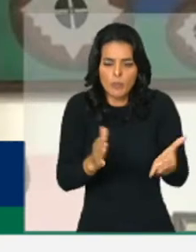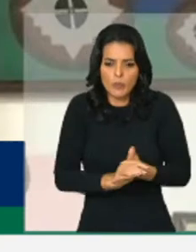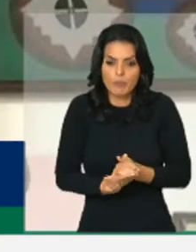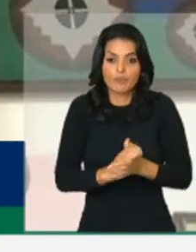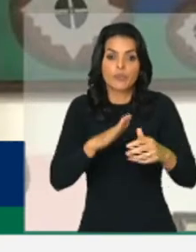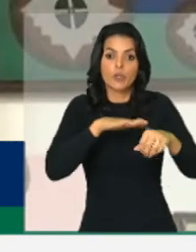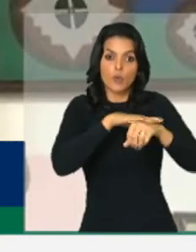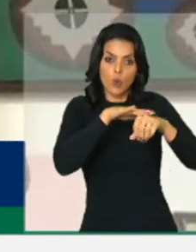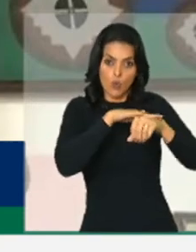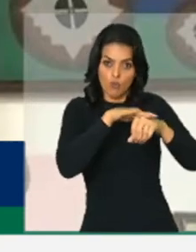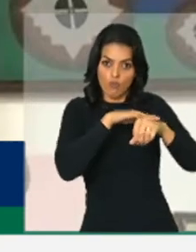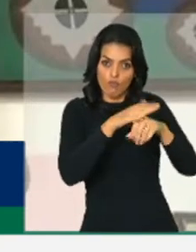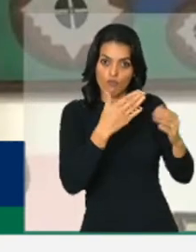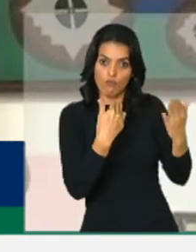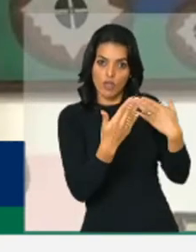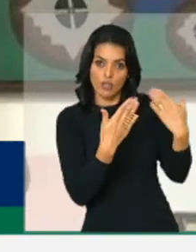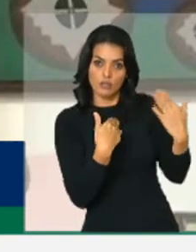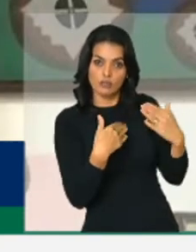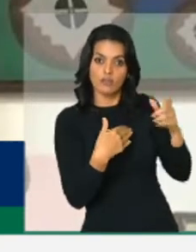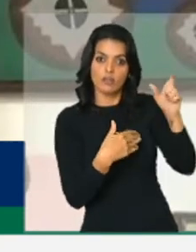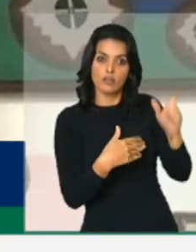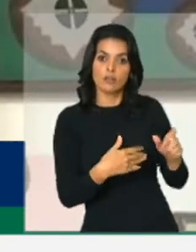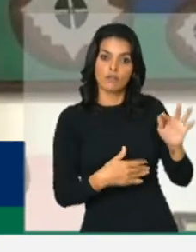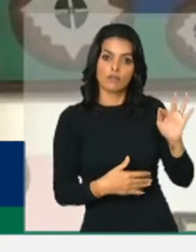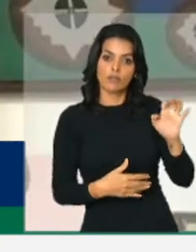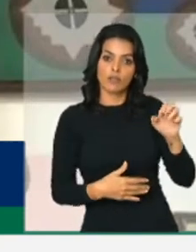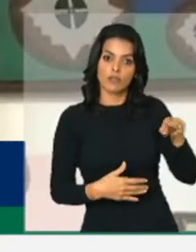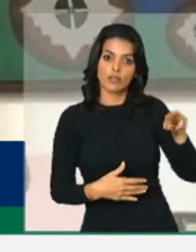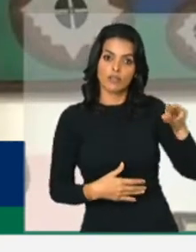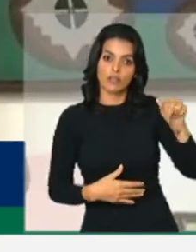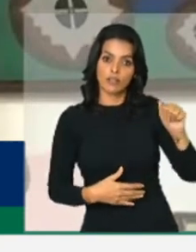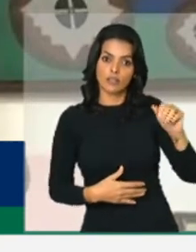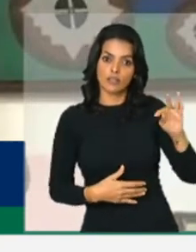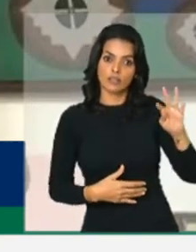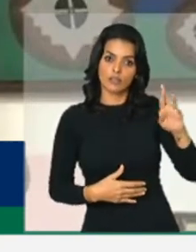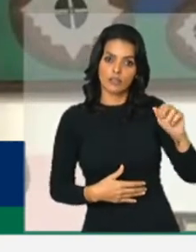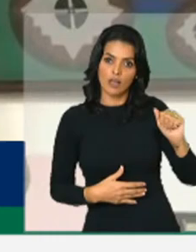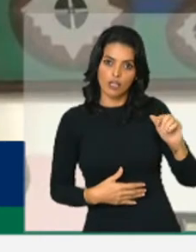NAQUELE DIA... DO ANIMAL DOMÀSTICO E QUE DEIXOU O SEU FILHO PARA QUE... A